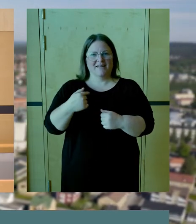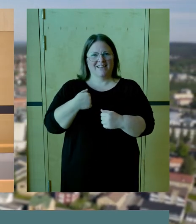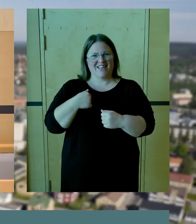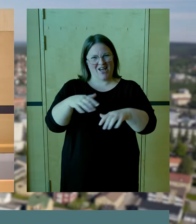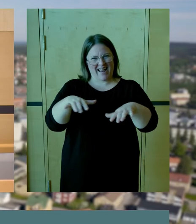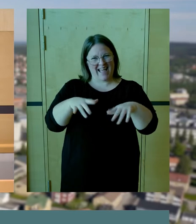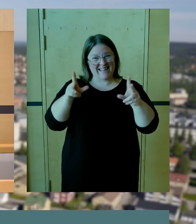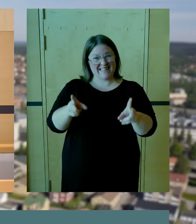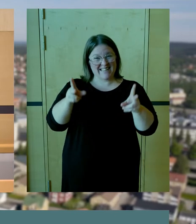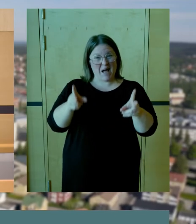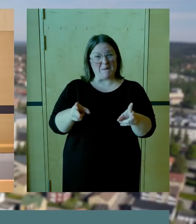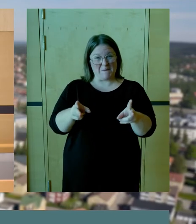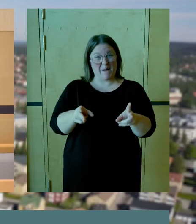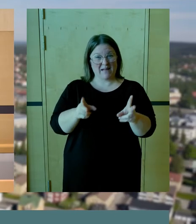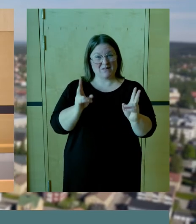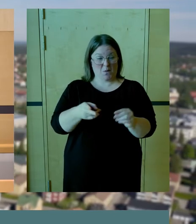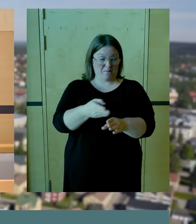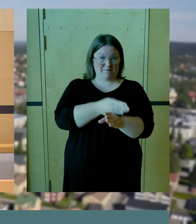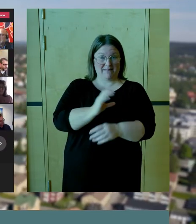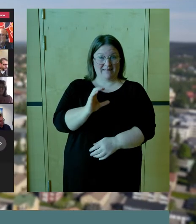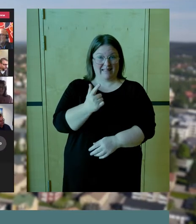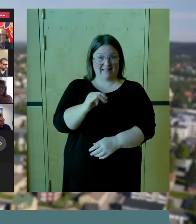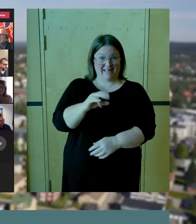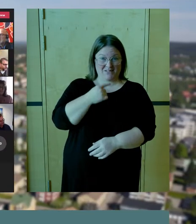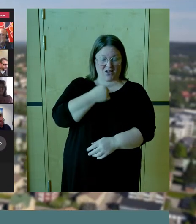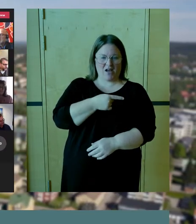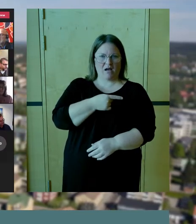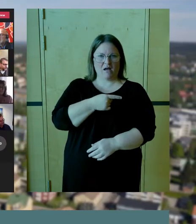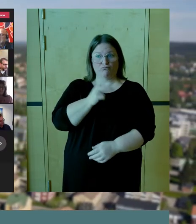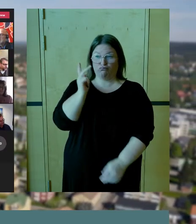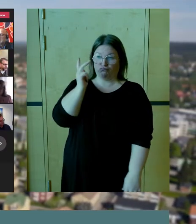Engström gjorde här att att det nu skulle handla om flashiga boende om det